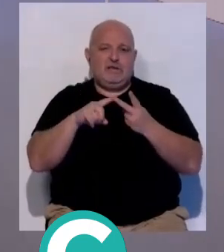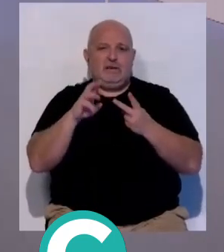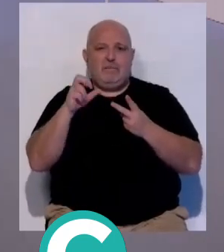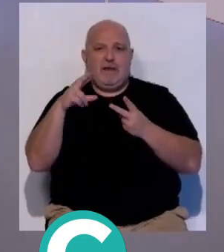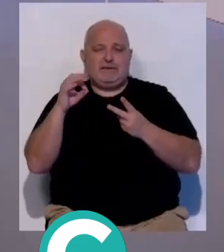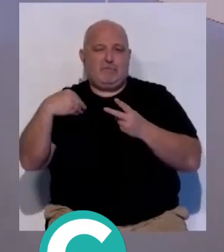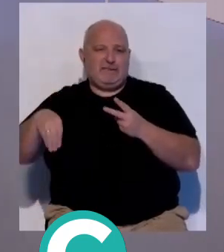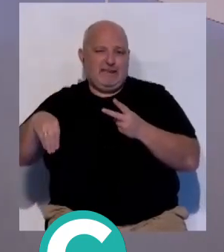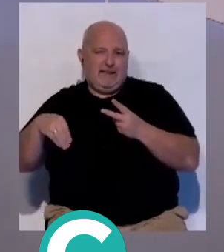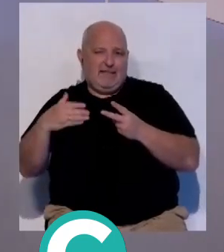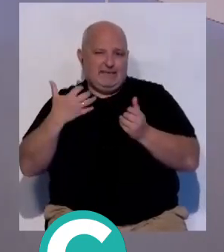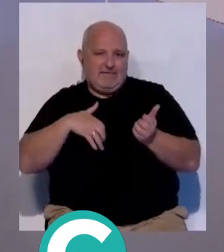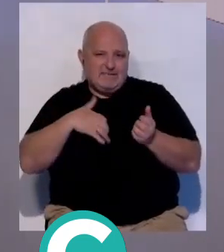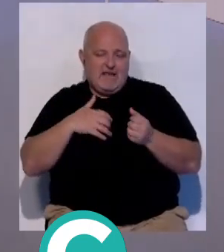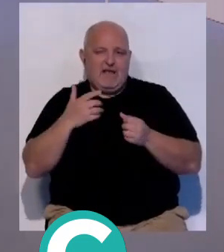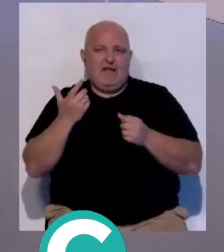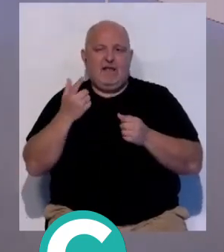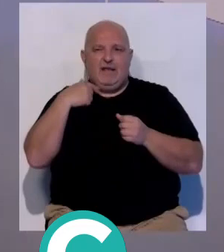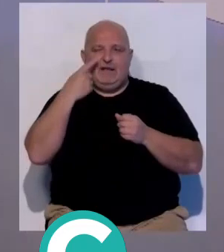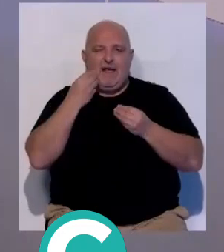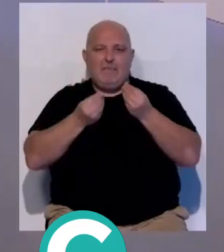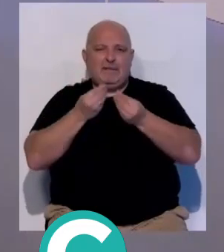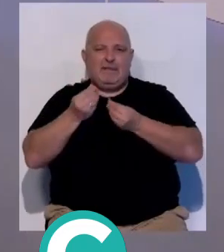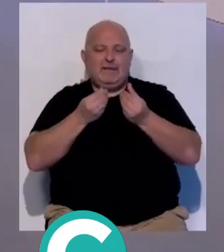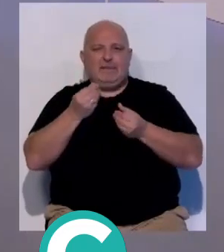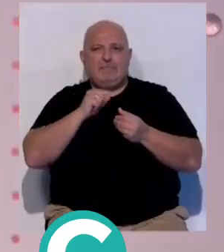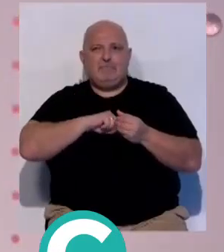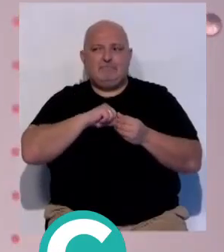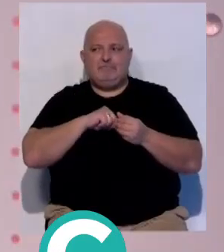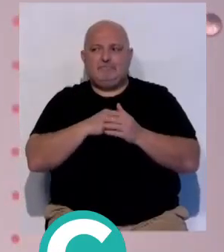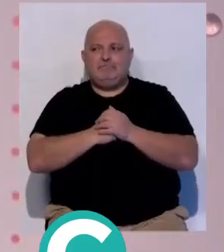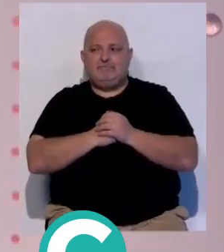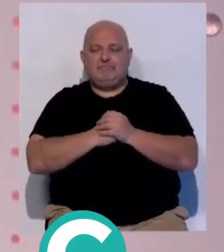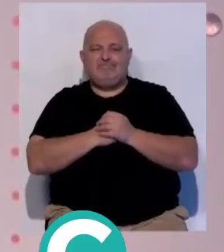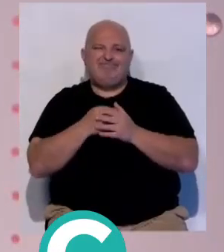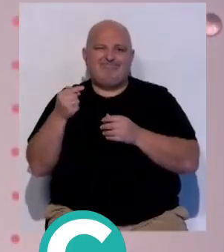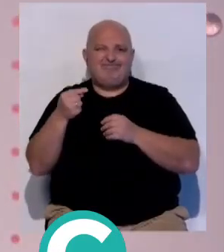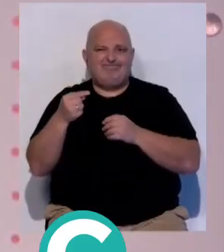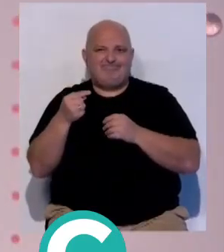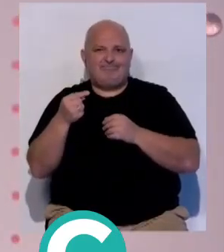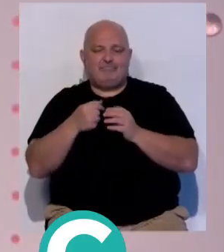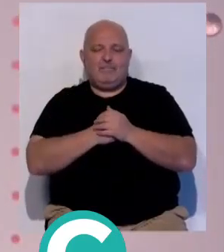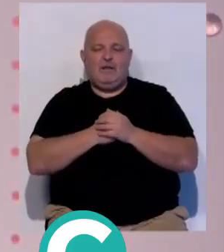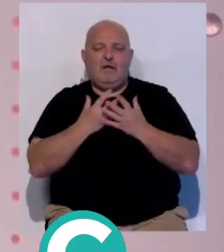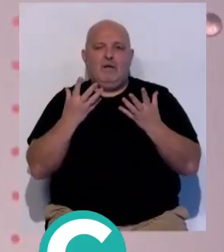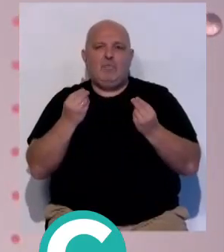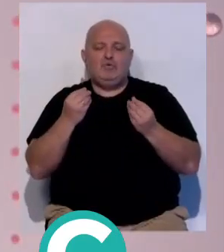el presidente se respiraba un ambiente bastante bastante negativo Sí hay mucha atención porque